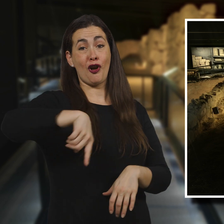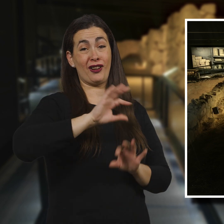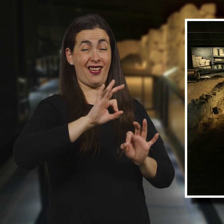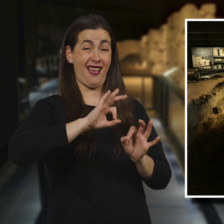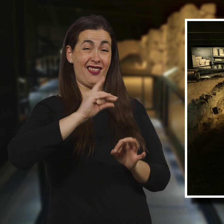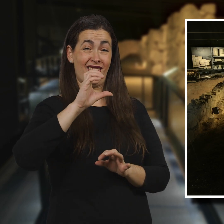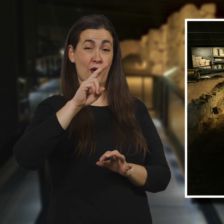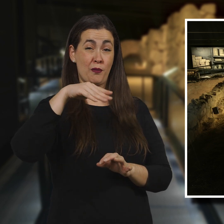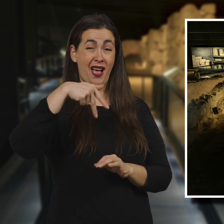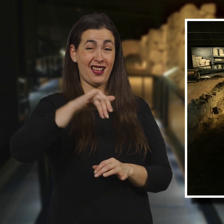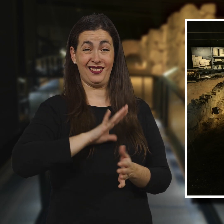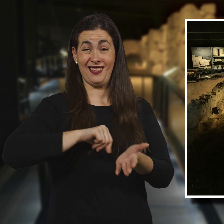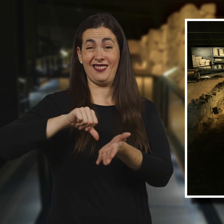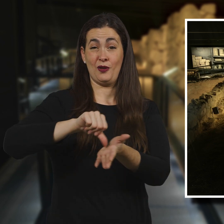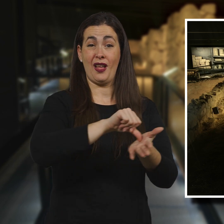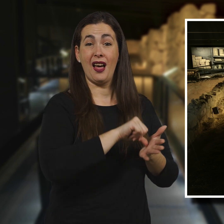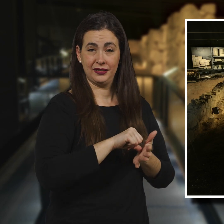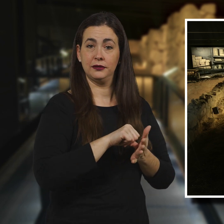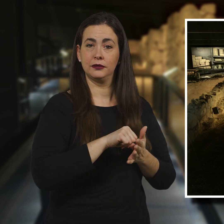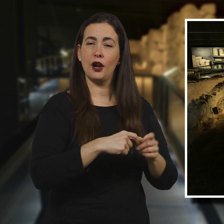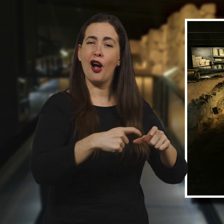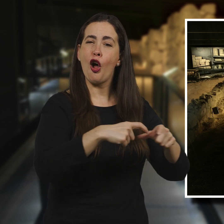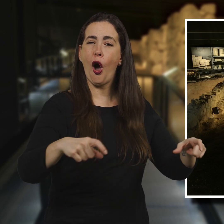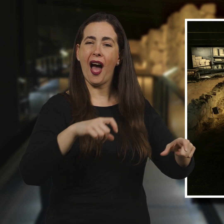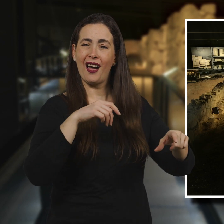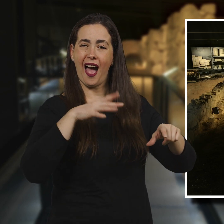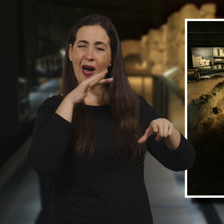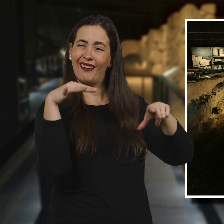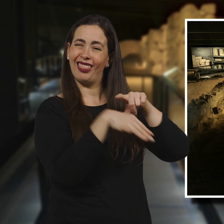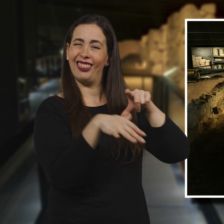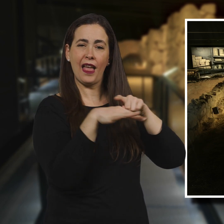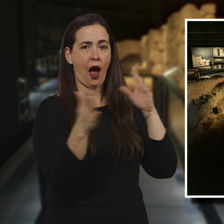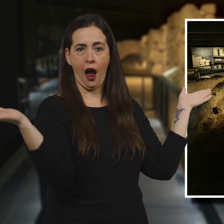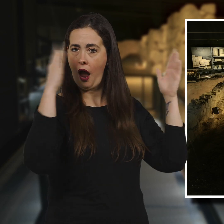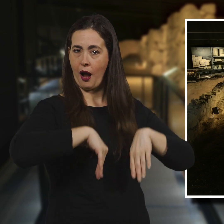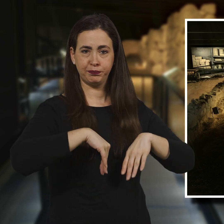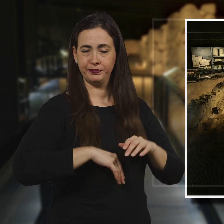de la ciutat, no tenia claveguera.